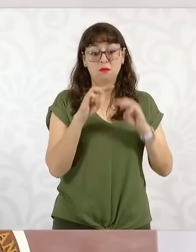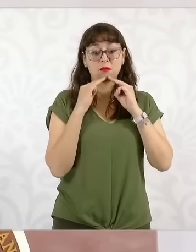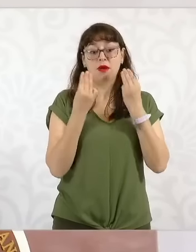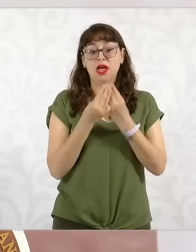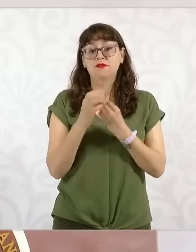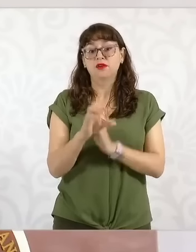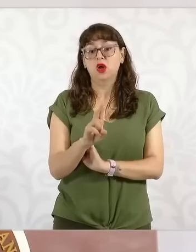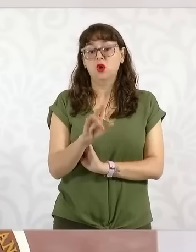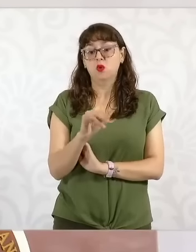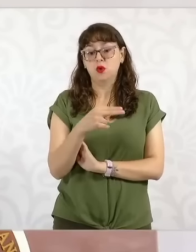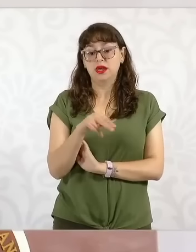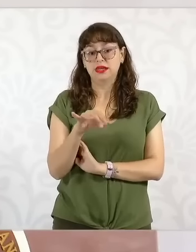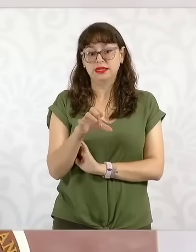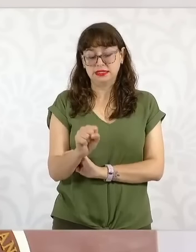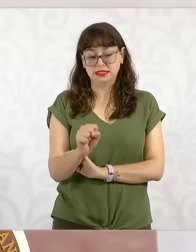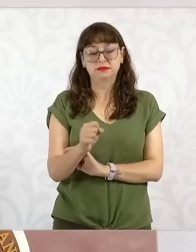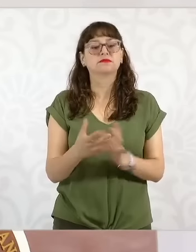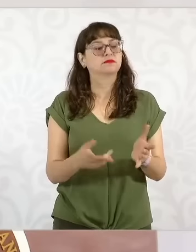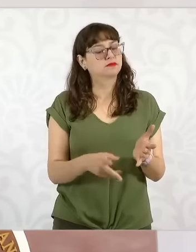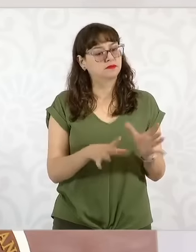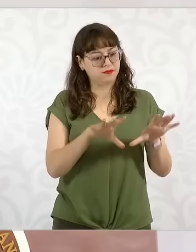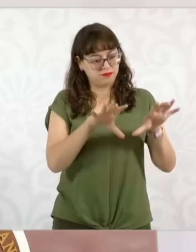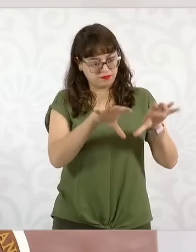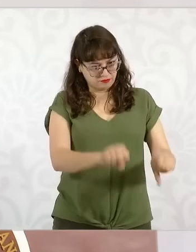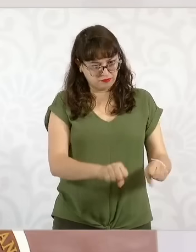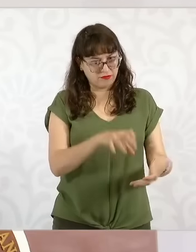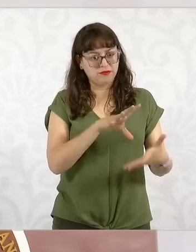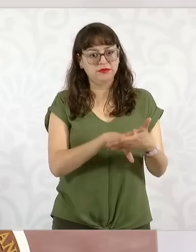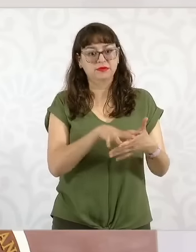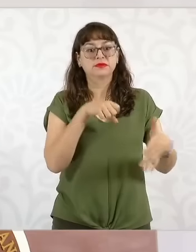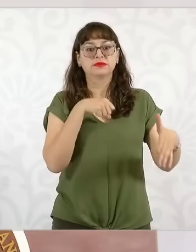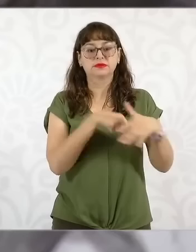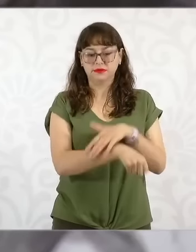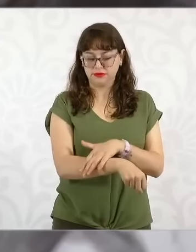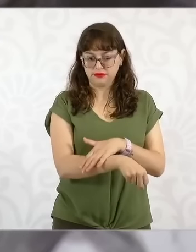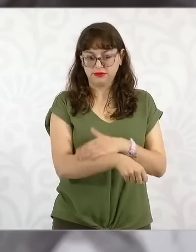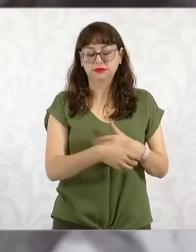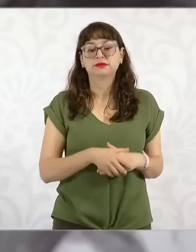cuando fue detenido por personal de la Secretaría de la Defensa Nacional. Información obtenida en